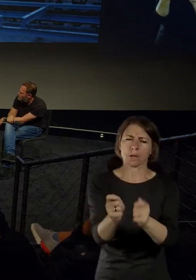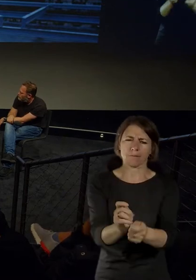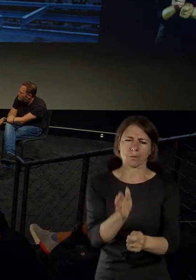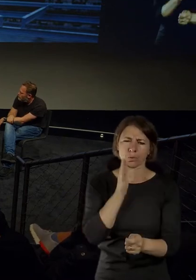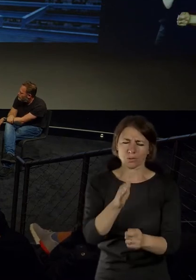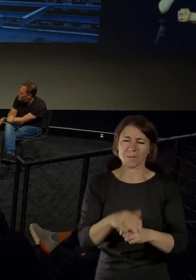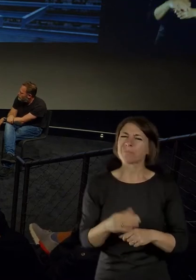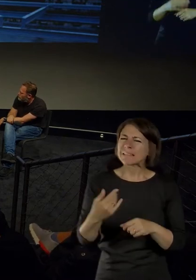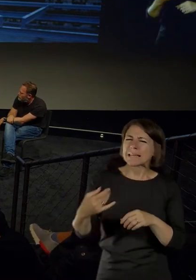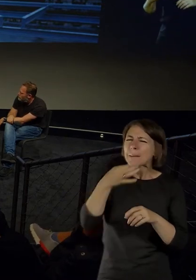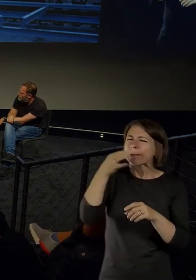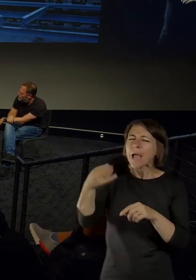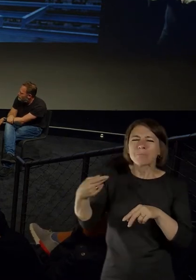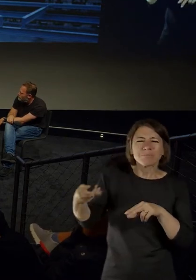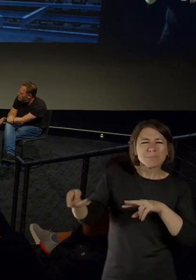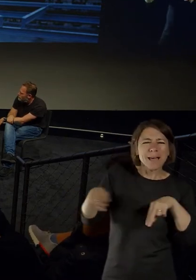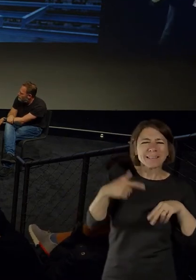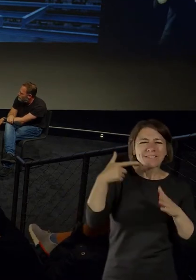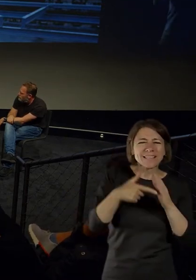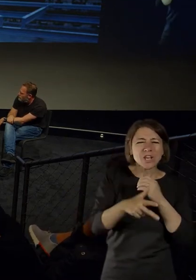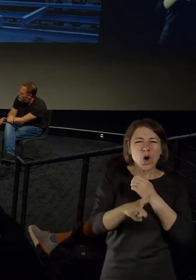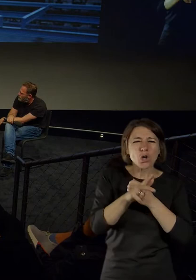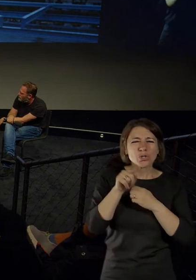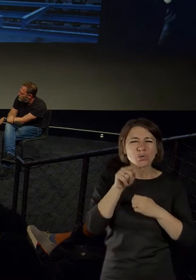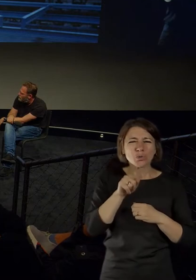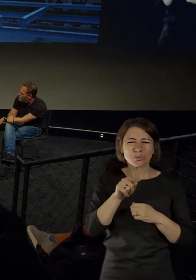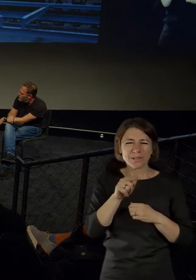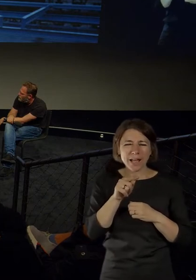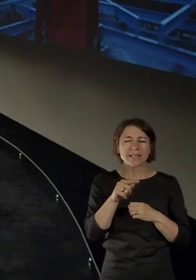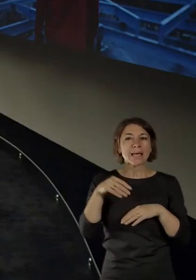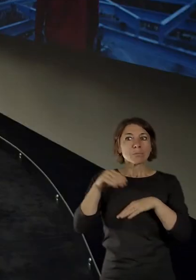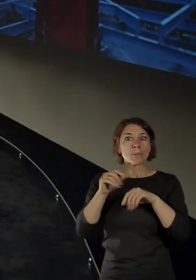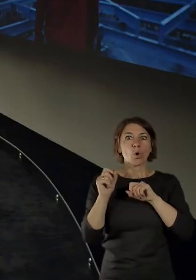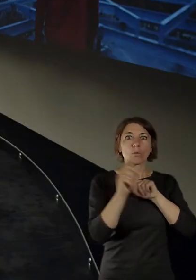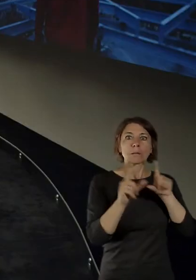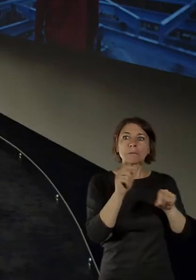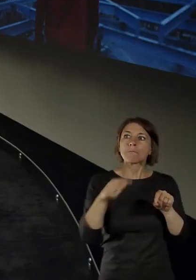Ale spíš z praxe mě zajímá právě z té reality IPRu a Magistrátu, zda víte o tom,